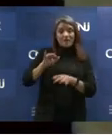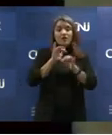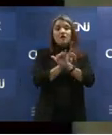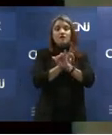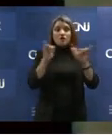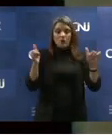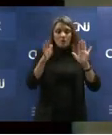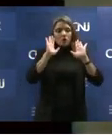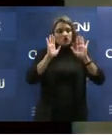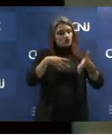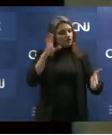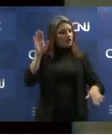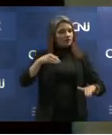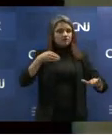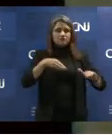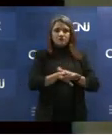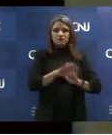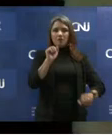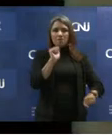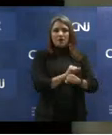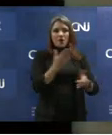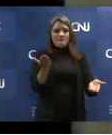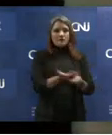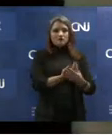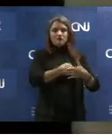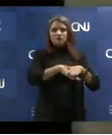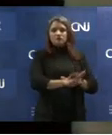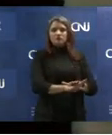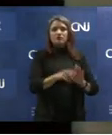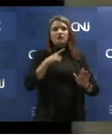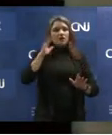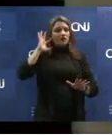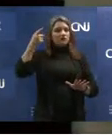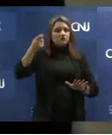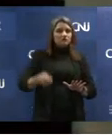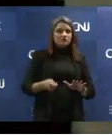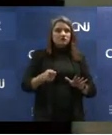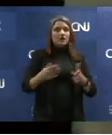arquivamento, anexando a cópia do acórdão e a certidão de julgamento.